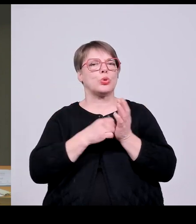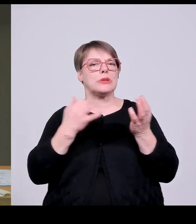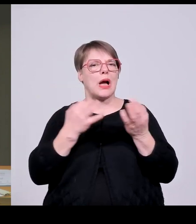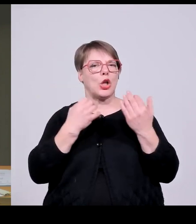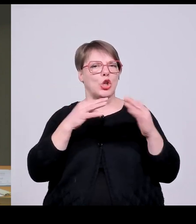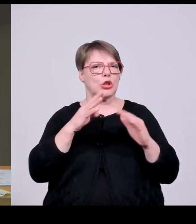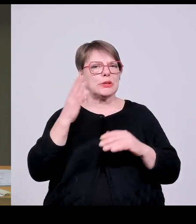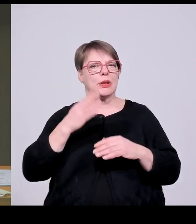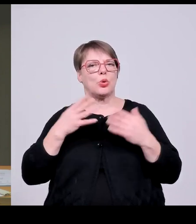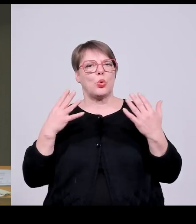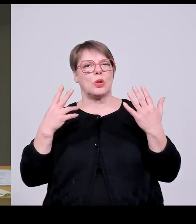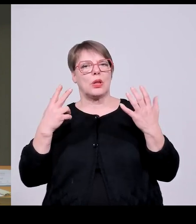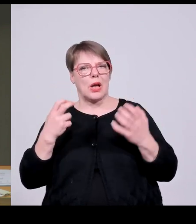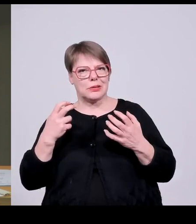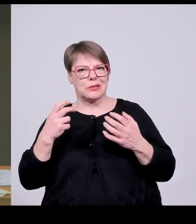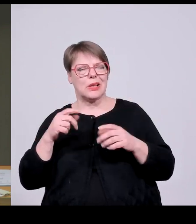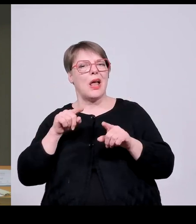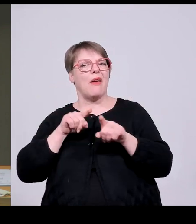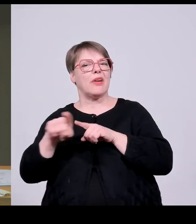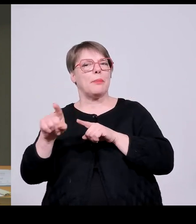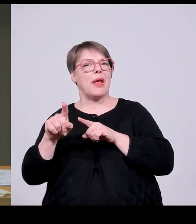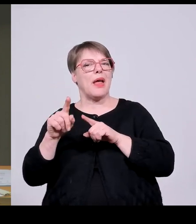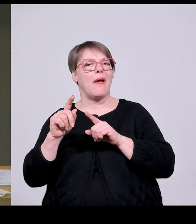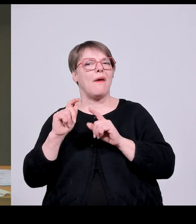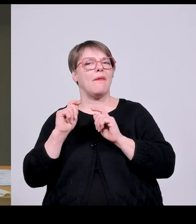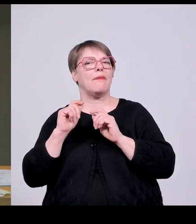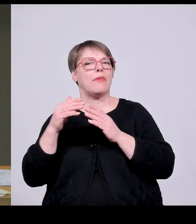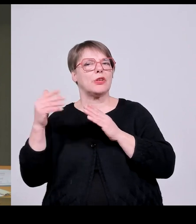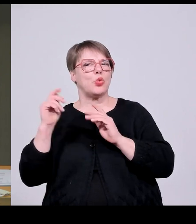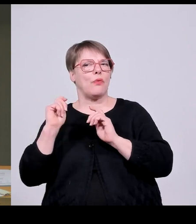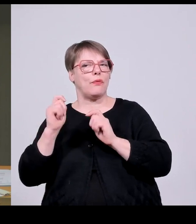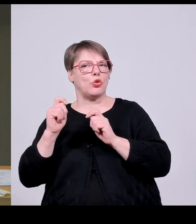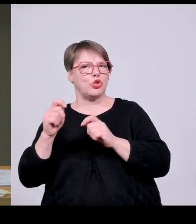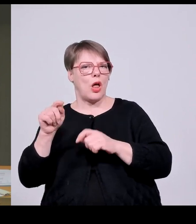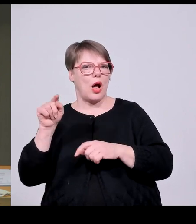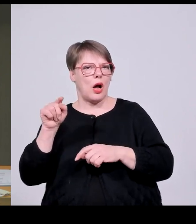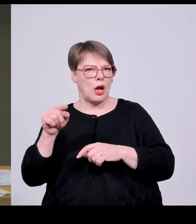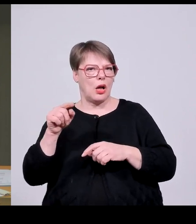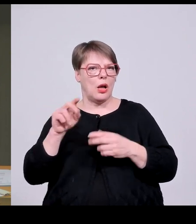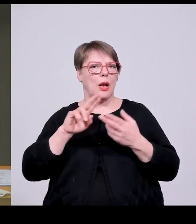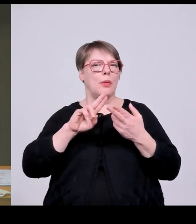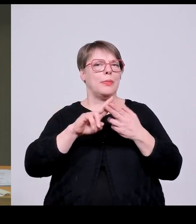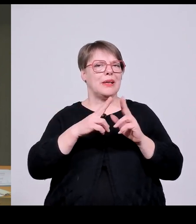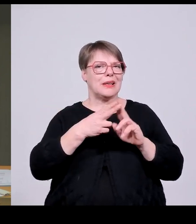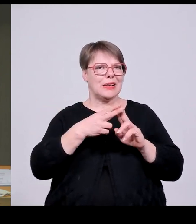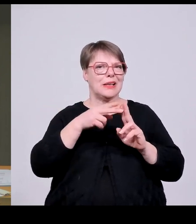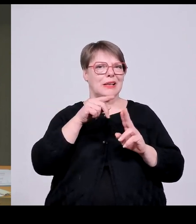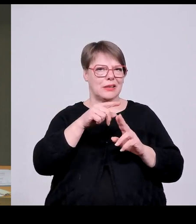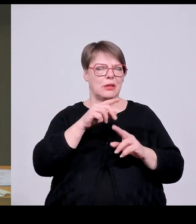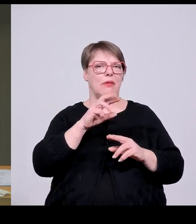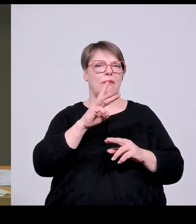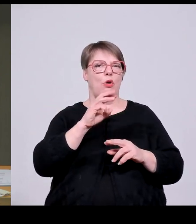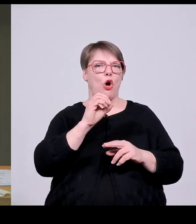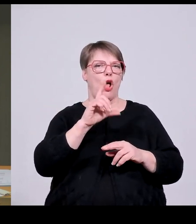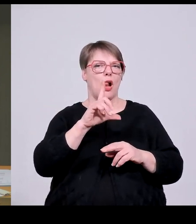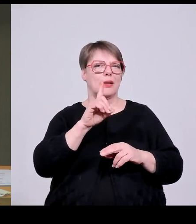Auf die Wahlvorschläge der AfD Fraktion entfielen folgende Stimmen als Mitglied der Abgeordnete Tommy Tabor gültig 124